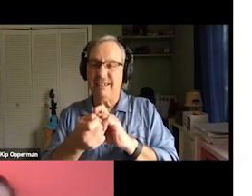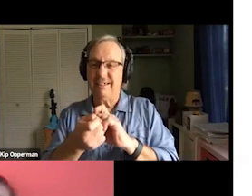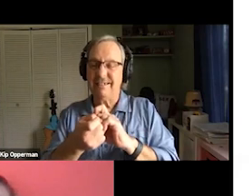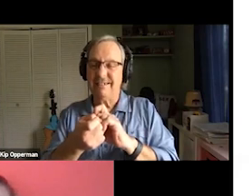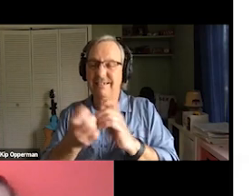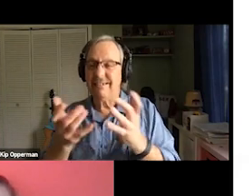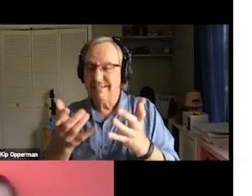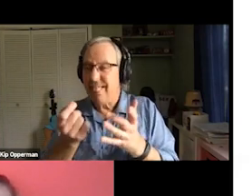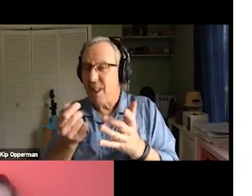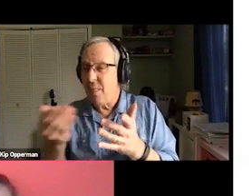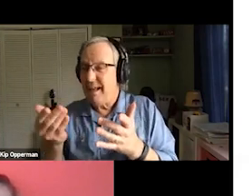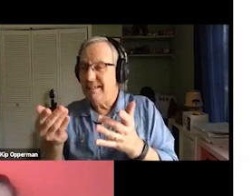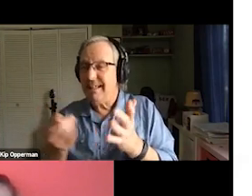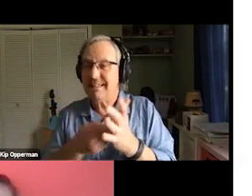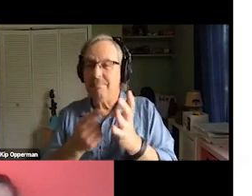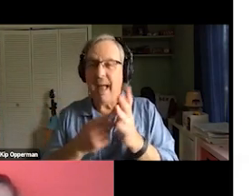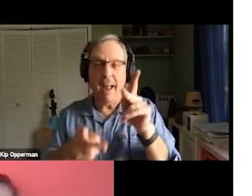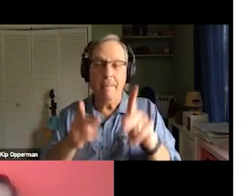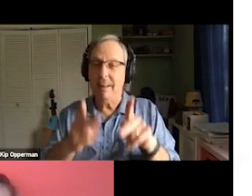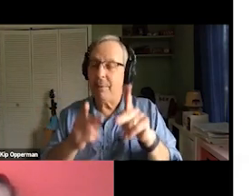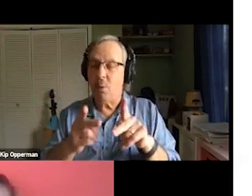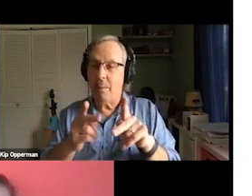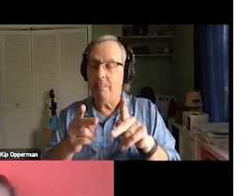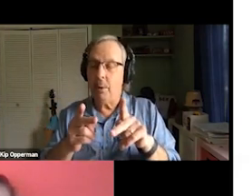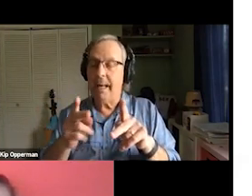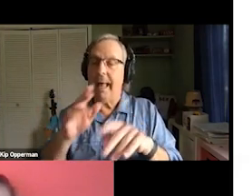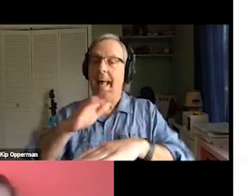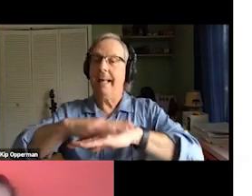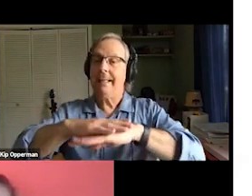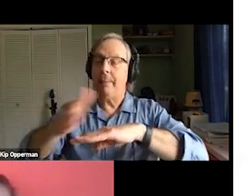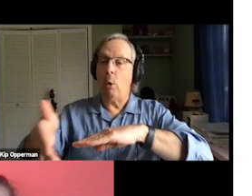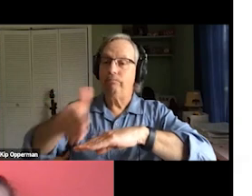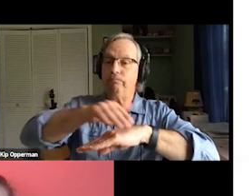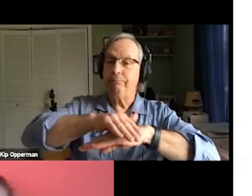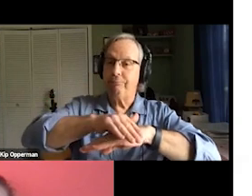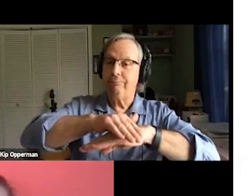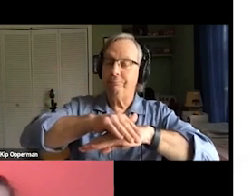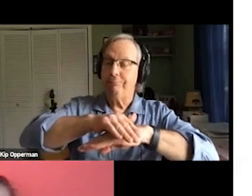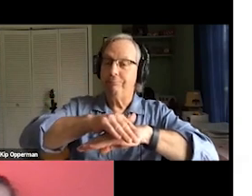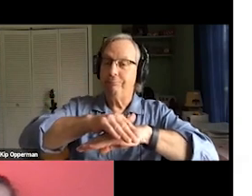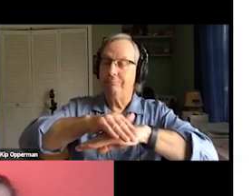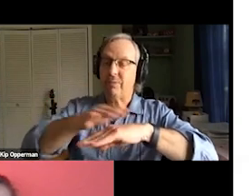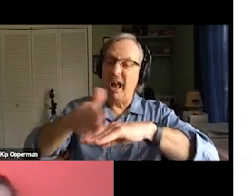Pequeñas cosas, como a veces que la gente ponía manteles o como una sábana sobre su espacio o pila de trabajo.